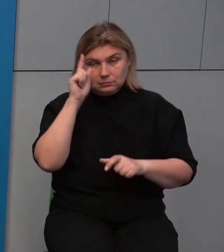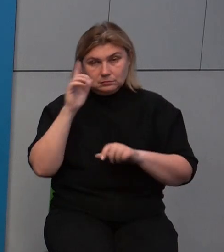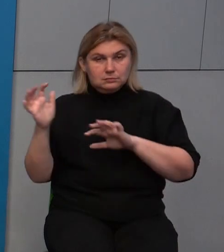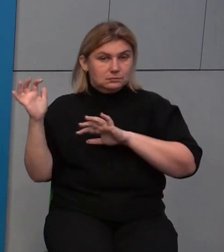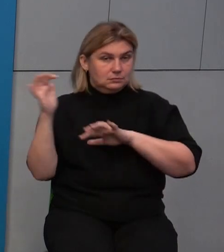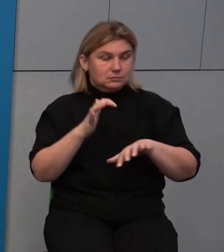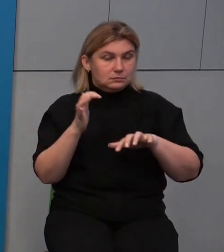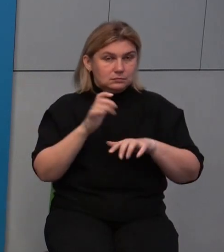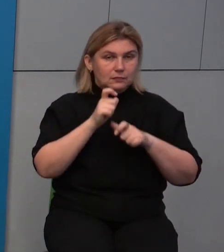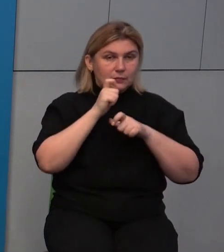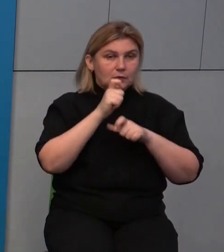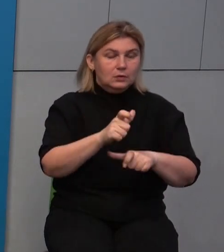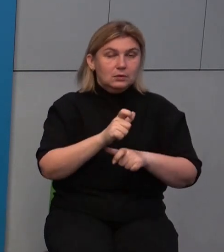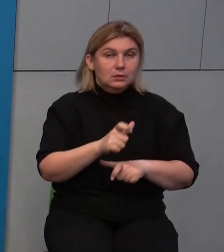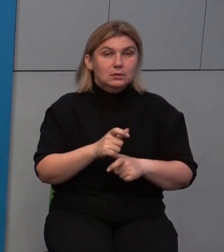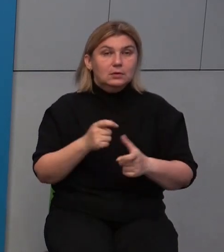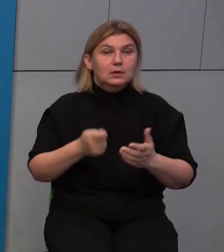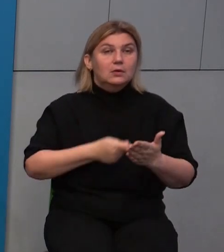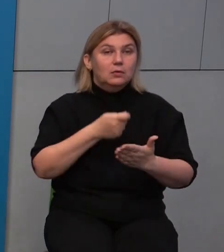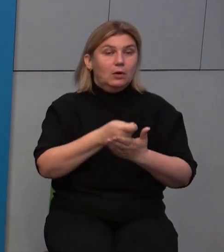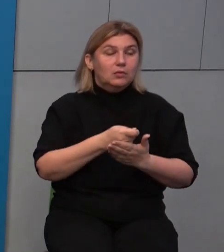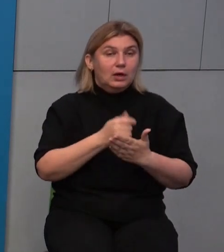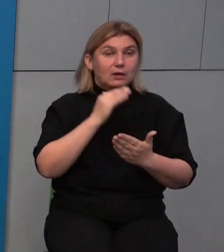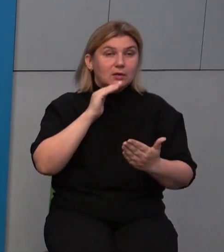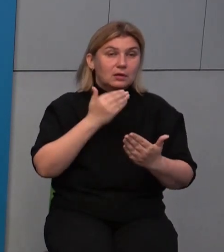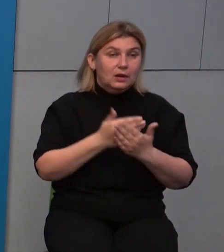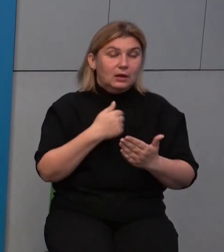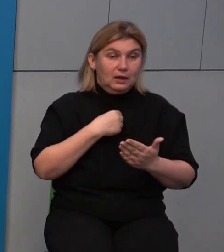No, oni się zgłaszali, złożyli te zeznania, ja potem siedziałam i to czytałam.